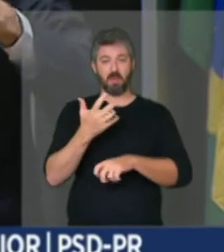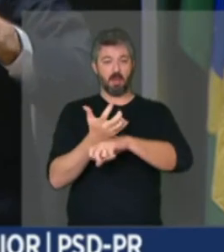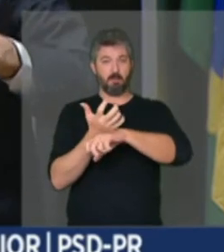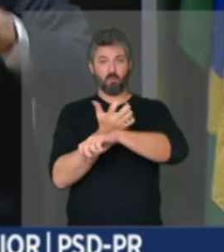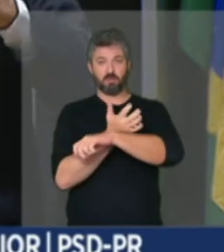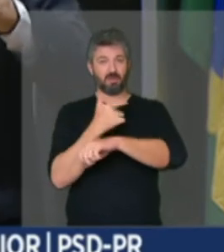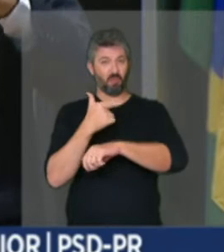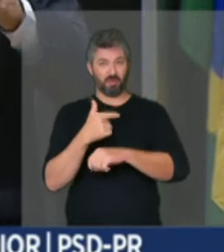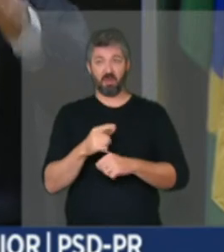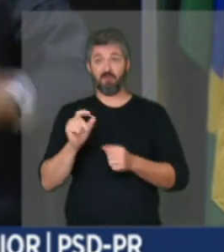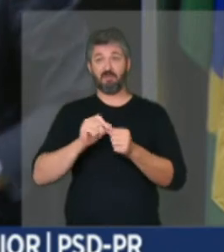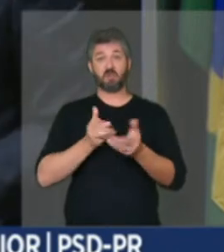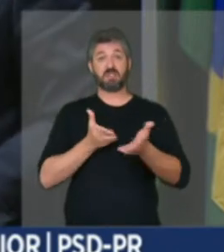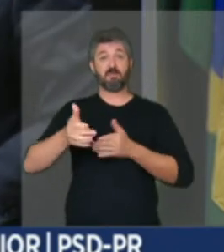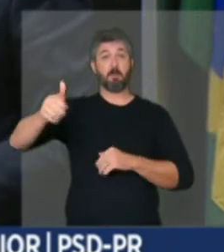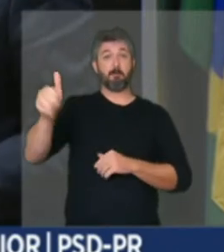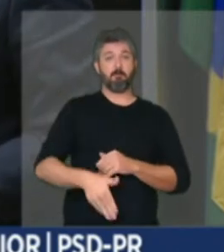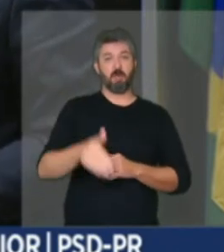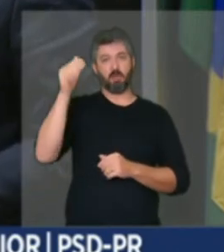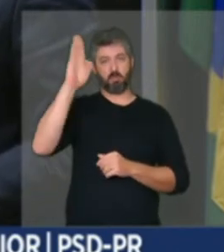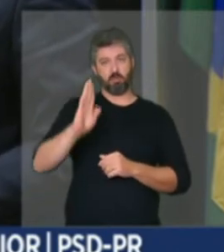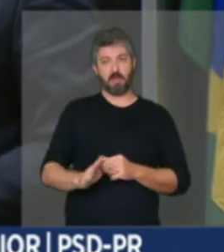QUE OCORREU COMIGO HOJE. E QUERO REALMENTE... PEDIR A